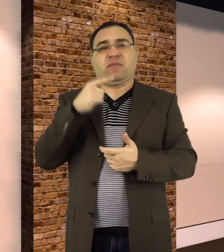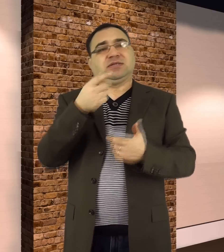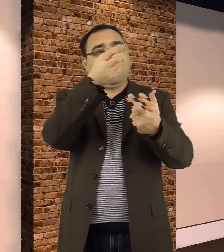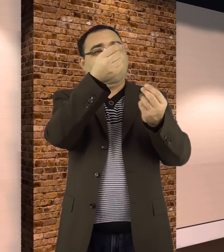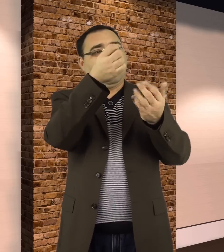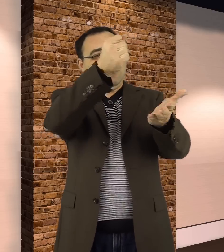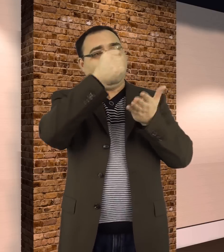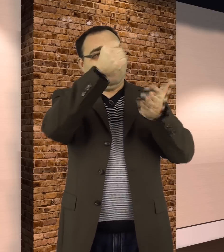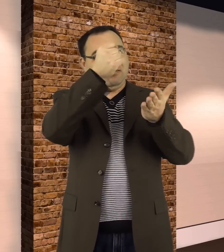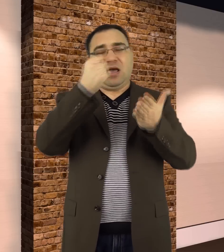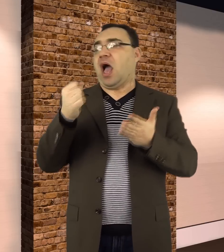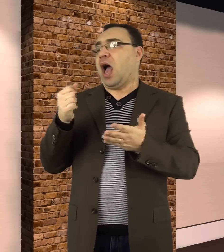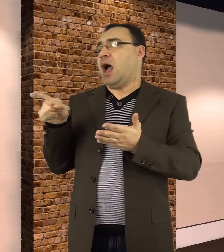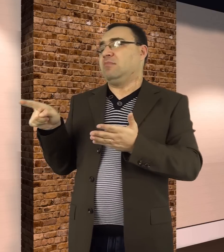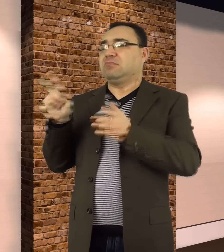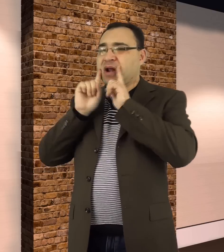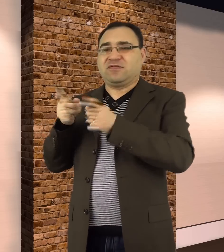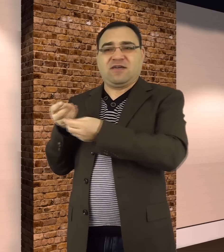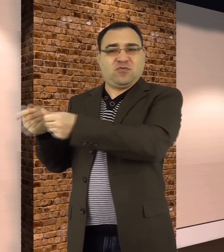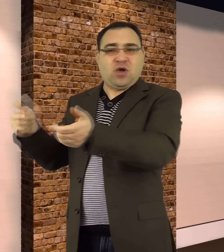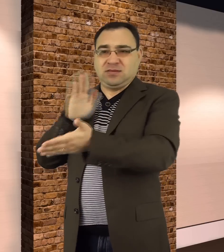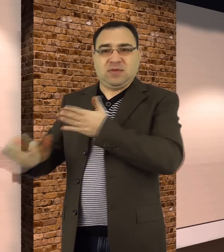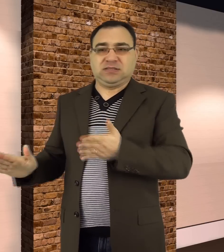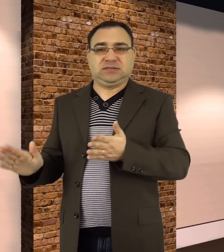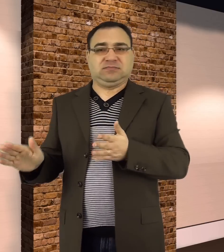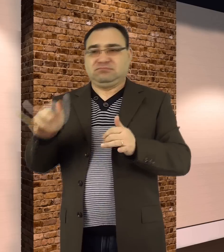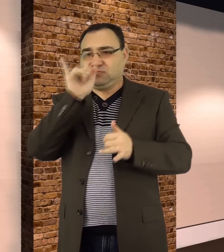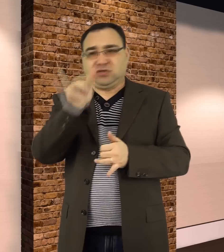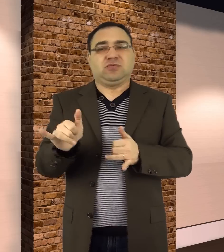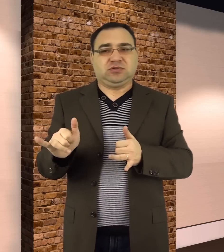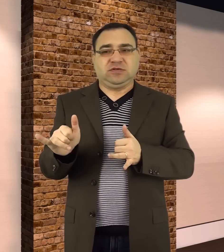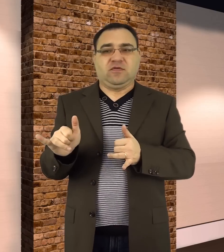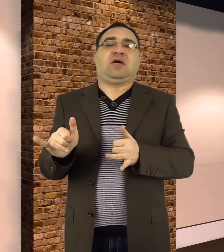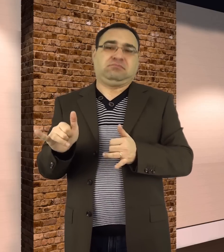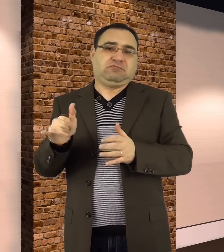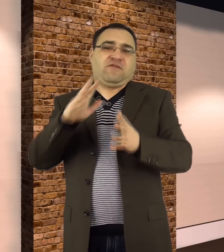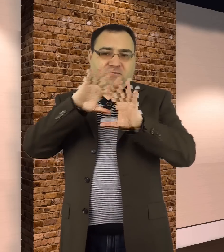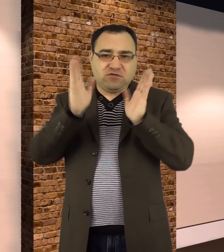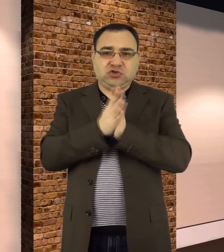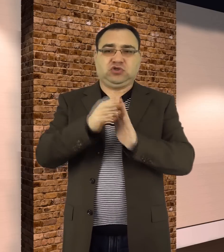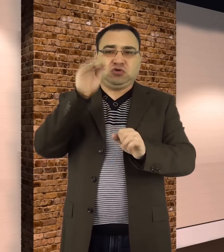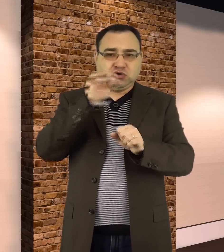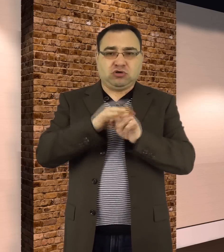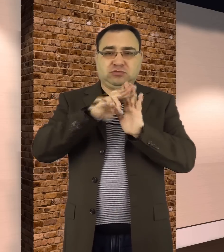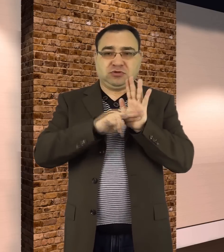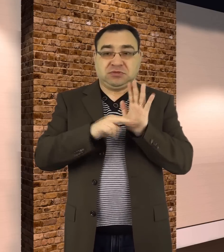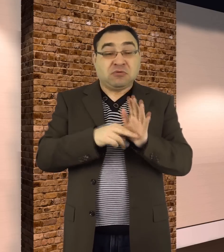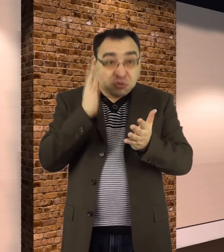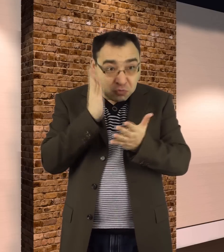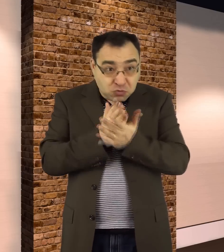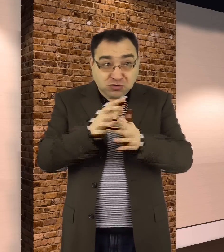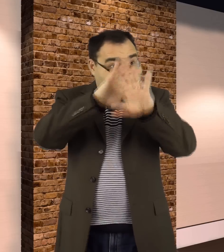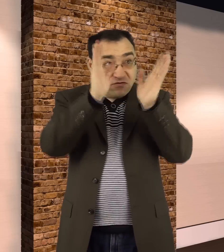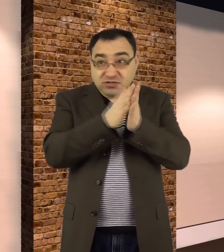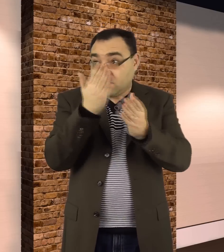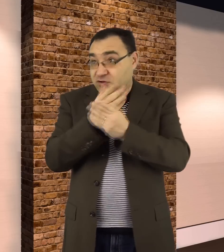To dobra informacja dla innych pracodawców, że będą mogli składać wnioski przed faktycznym dokonaniem wypłaty i jest to zgodne z przepisami.